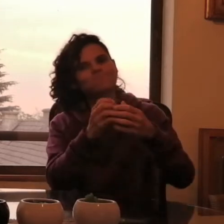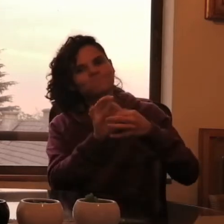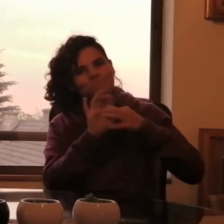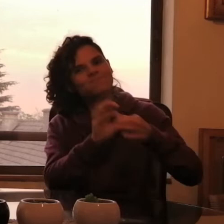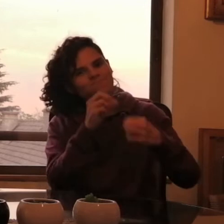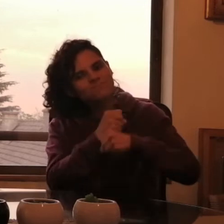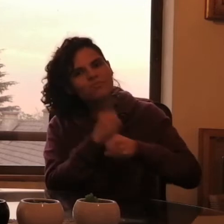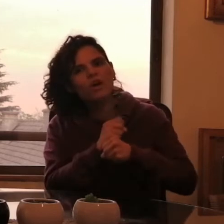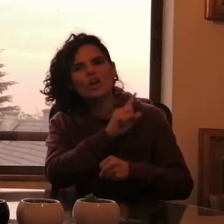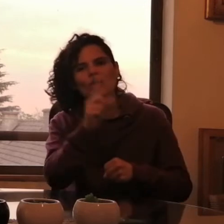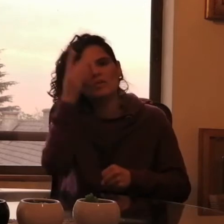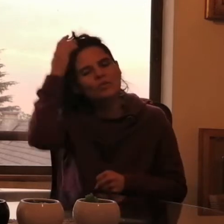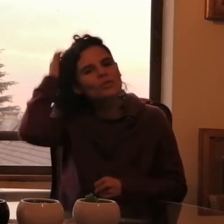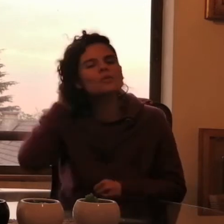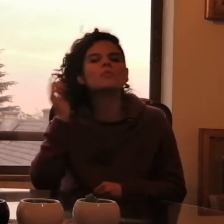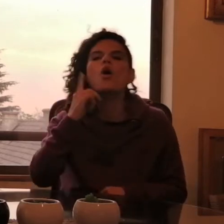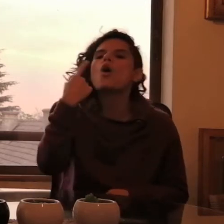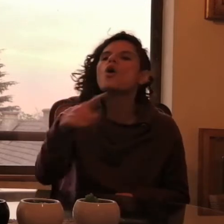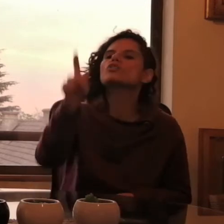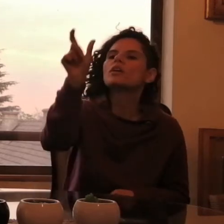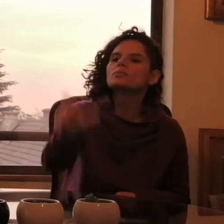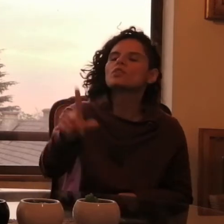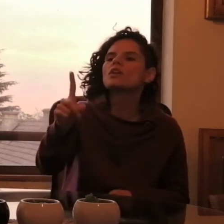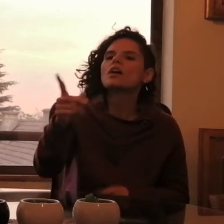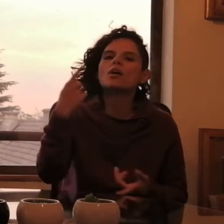ahí era como si uno trabajaba era para tener ropa linda